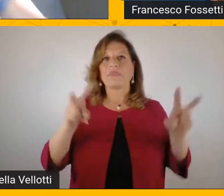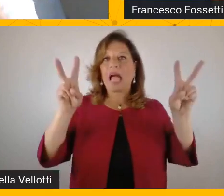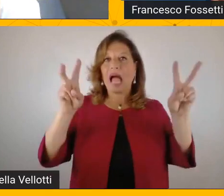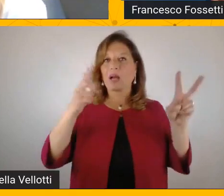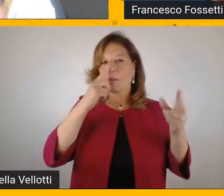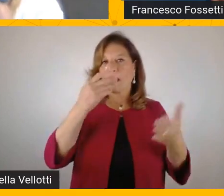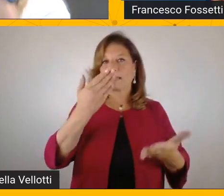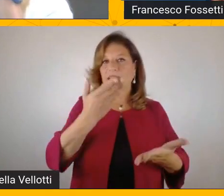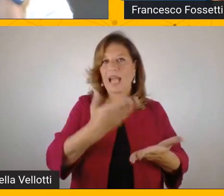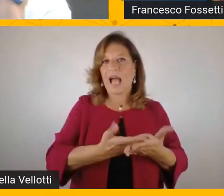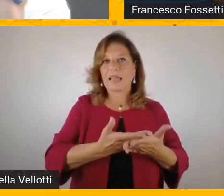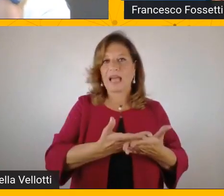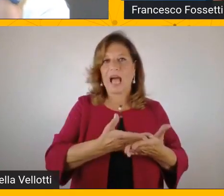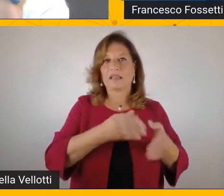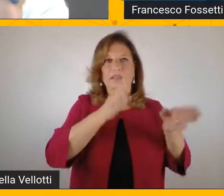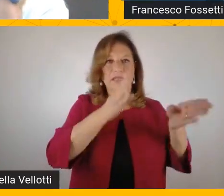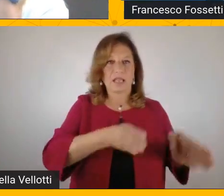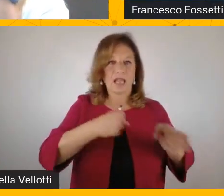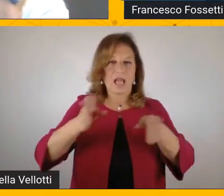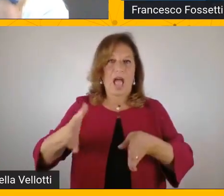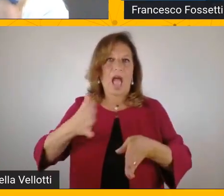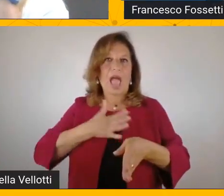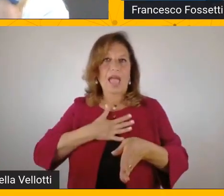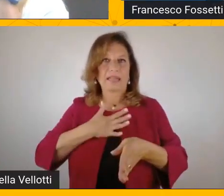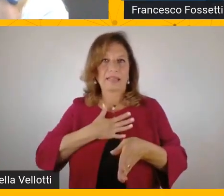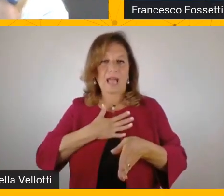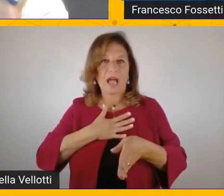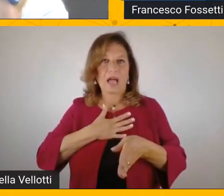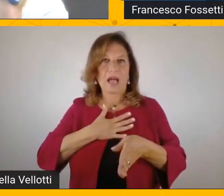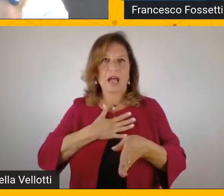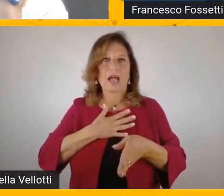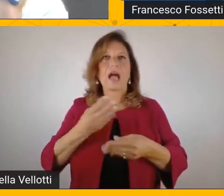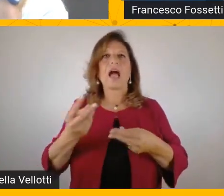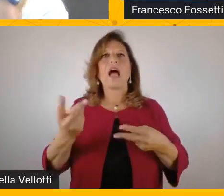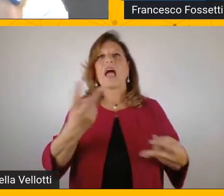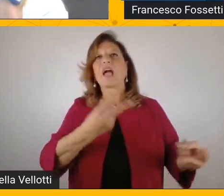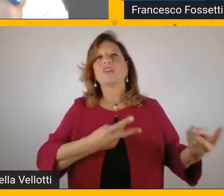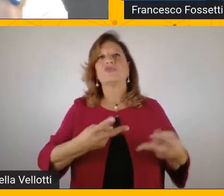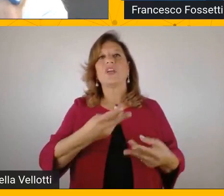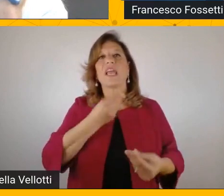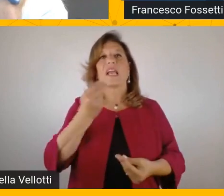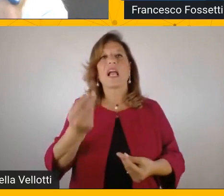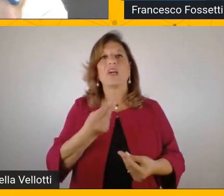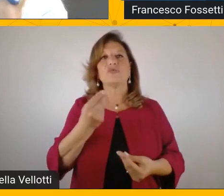tematiche giuste per una certa fascia d'età e cercando quei